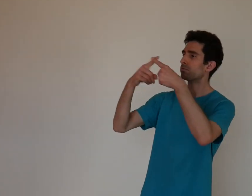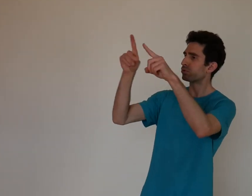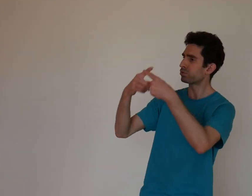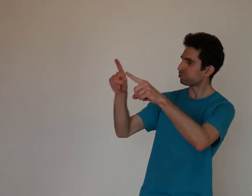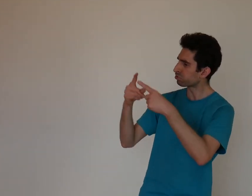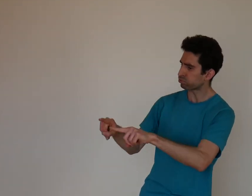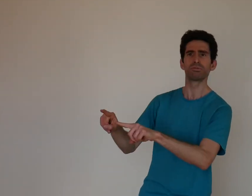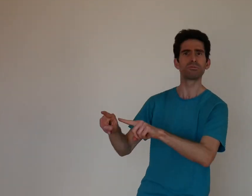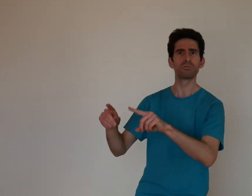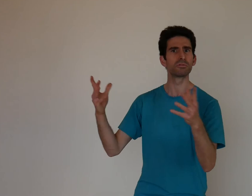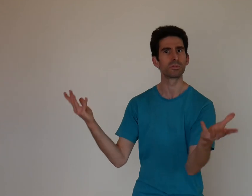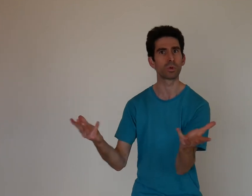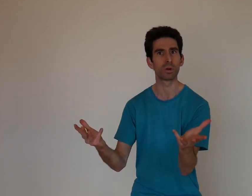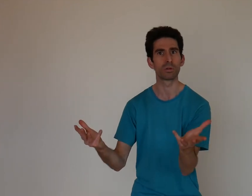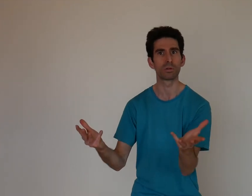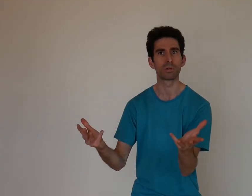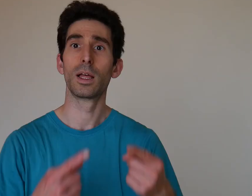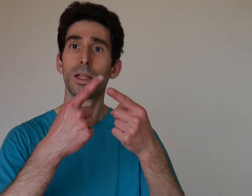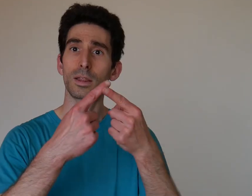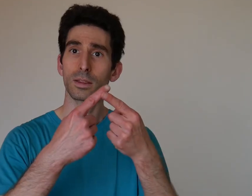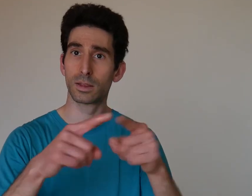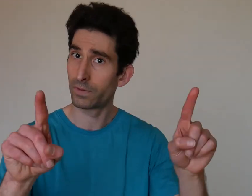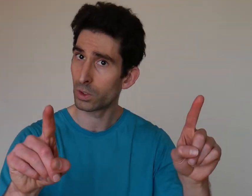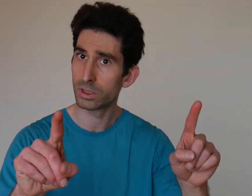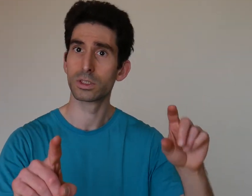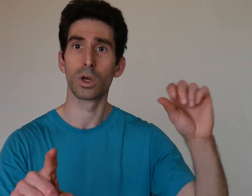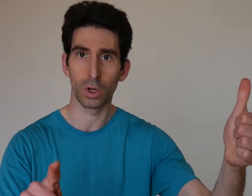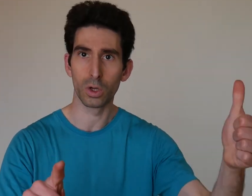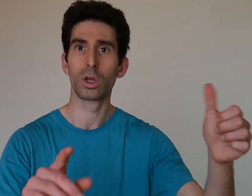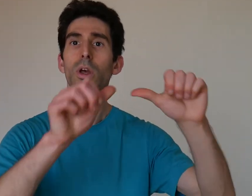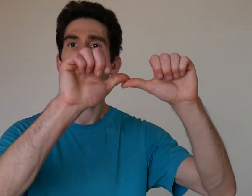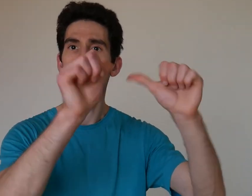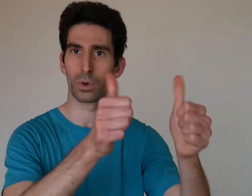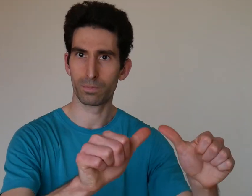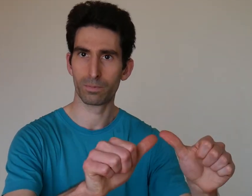Quelles sont les différences entre-eux ? La différence porte sur : 1- la forme.